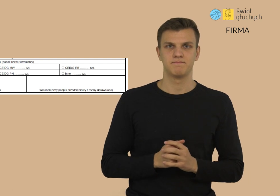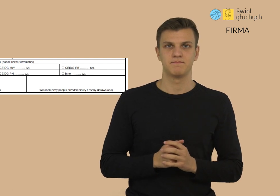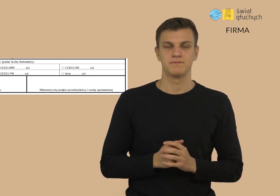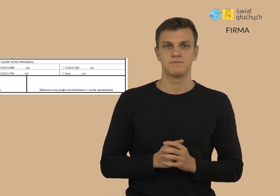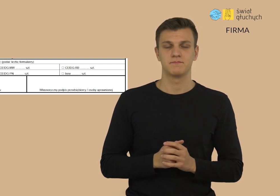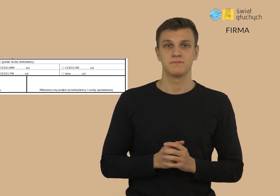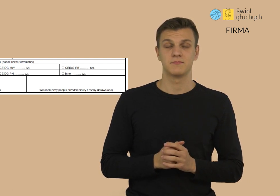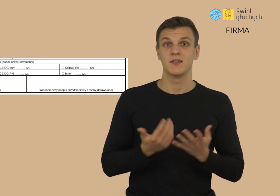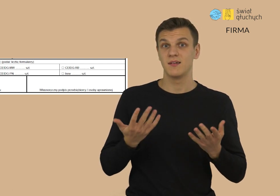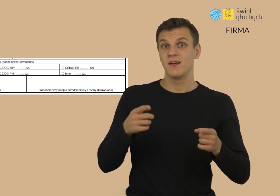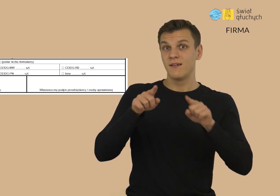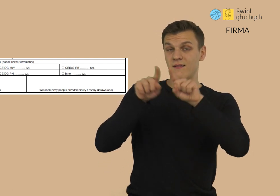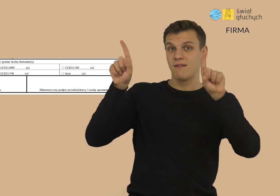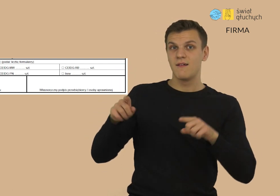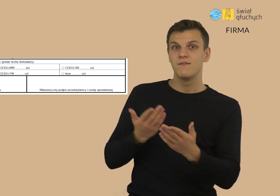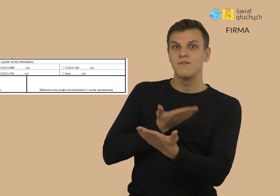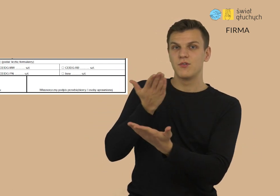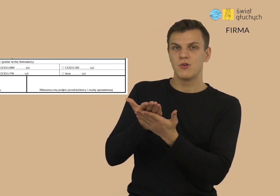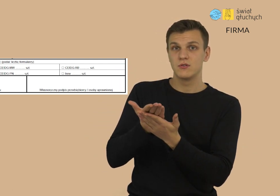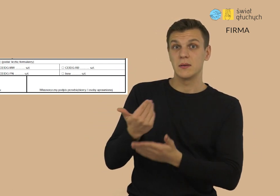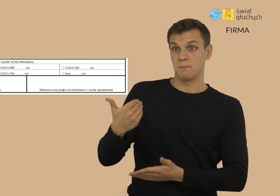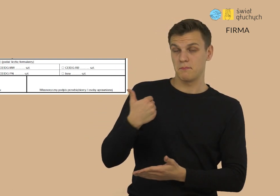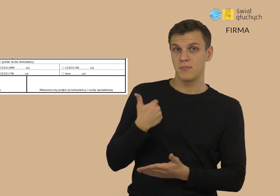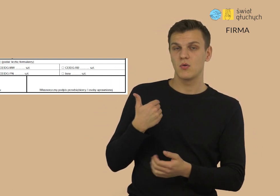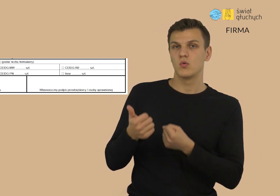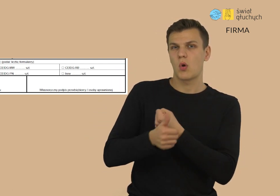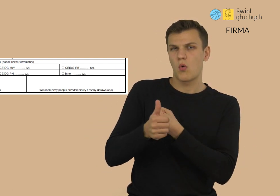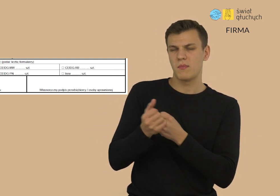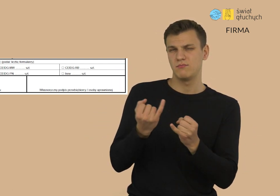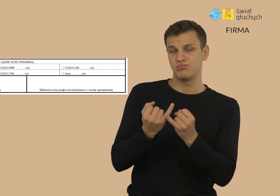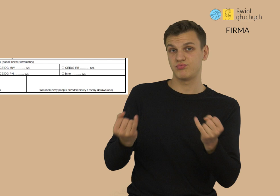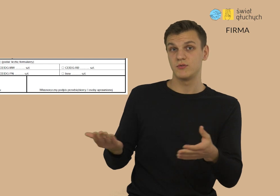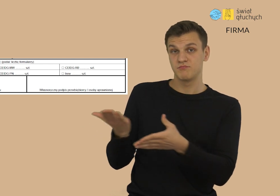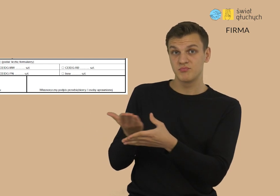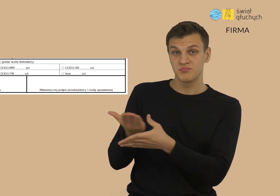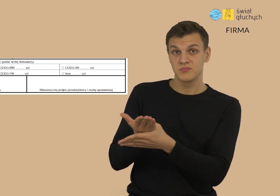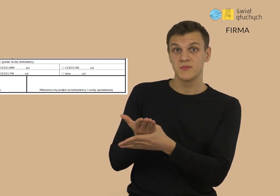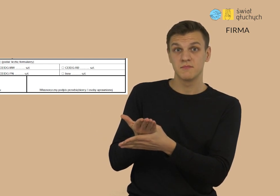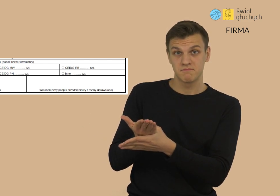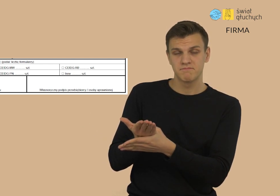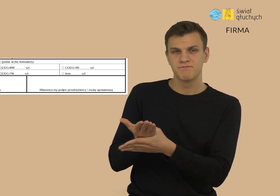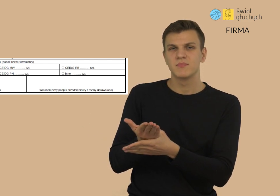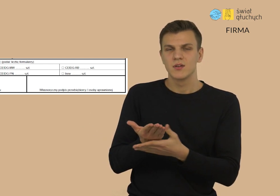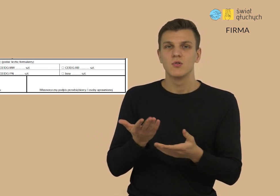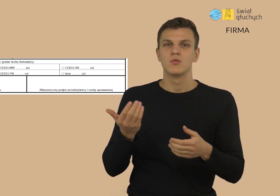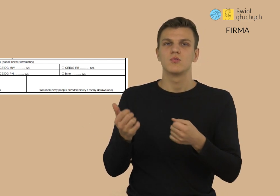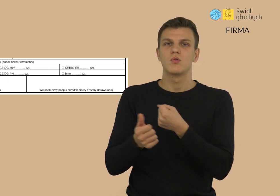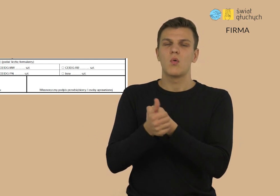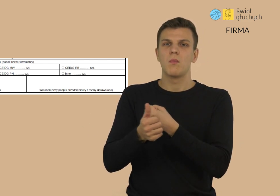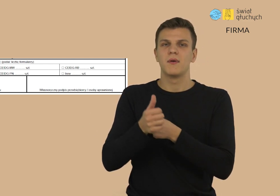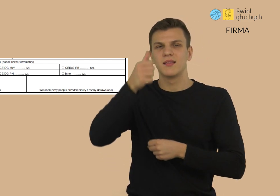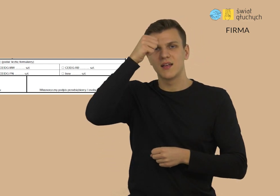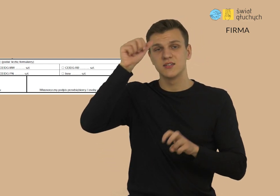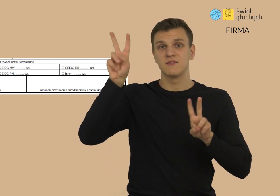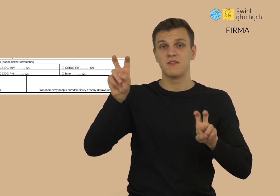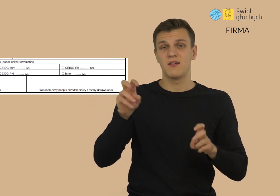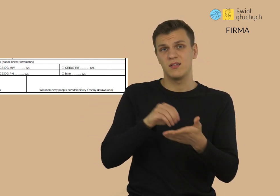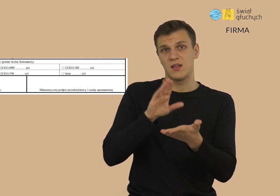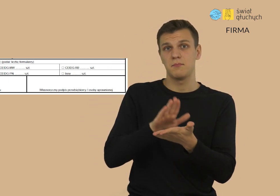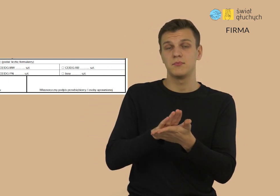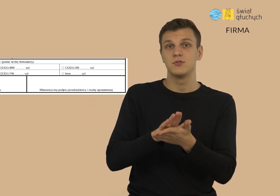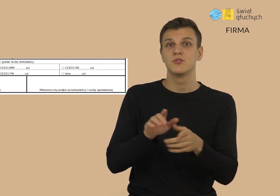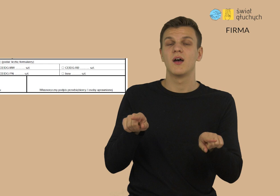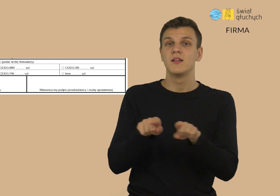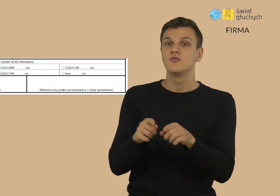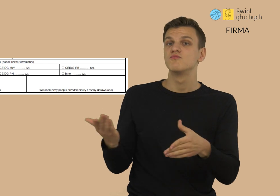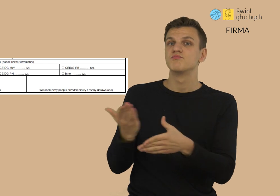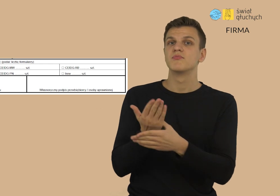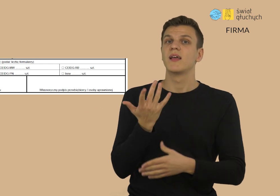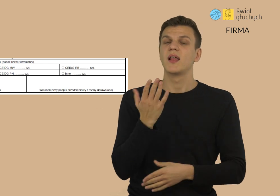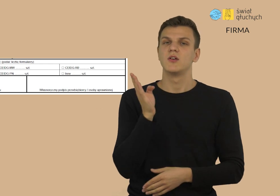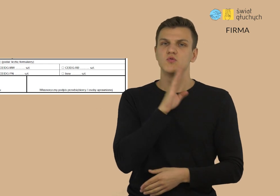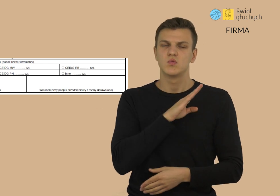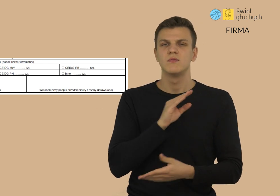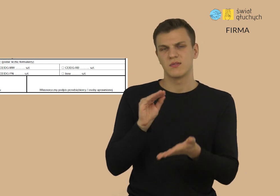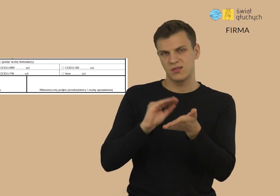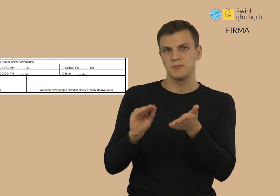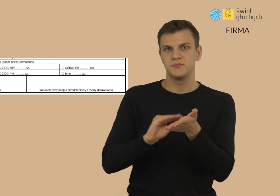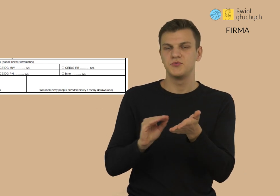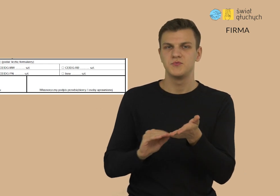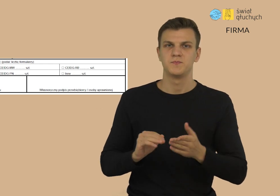W tej części wymieniasz wszystkie załączniki, które dołączasz do wniosku oraz podajesz ich liczbę.